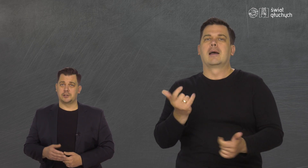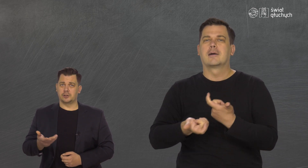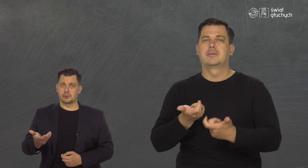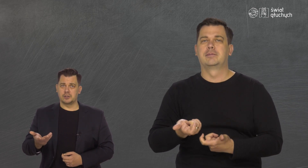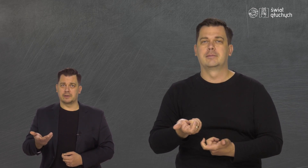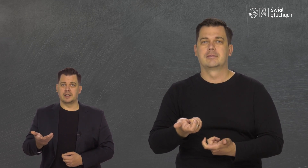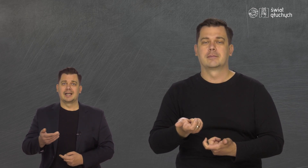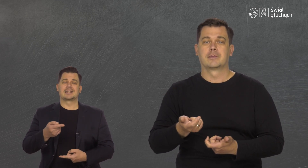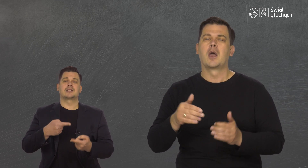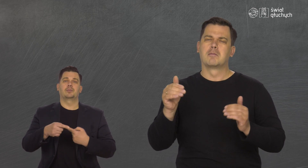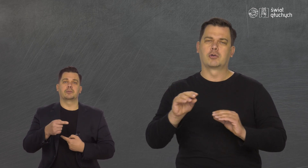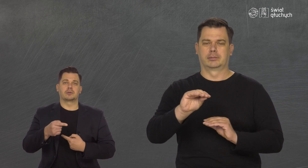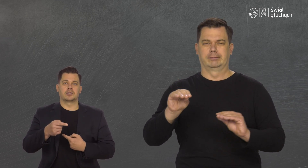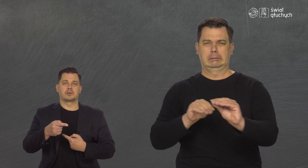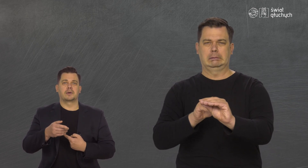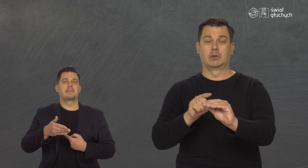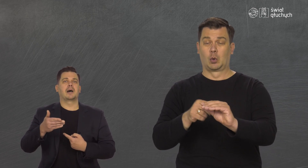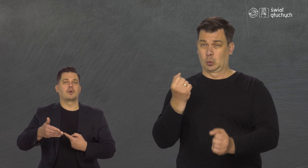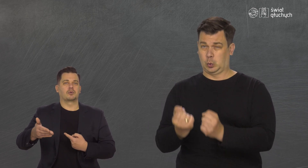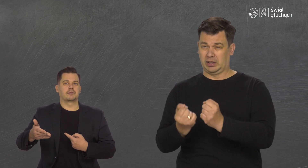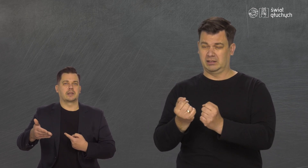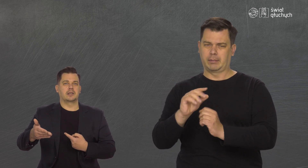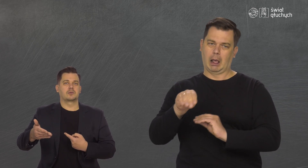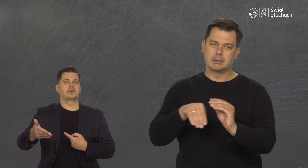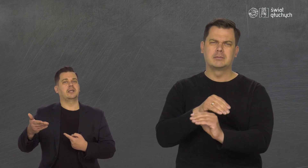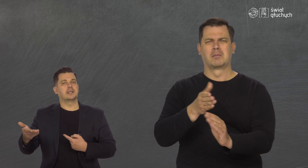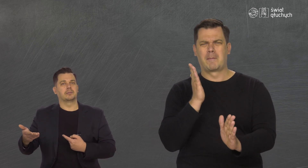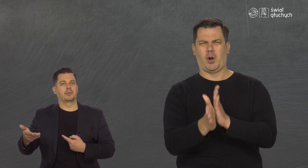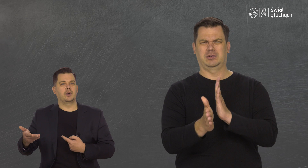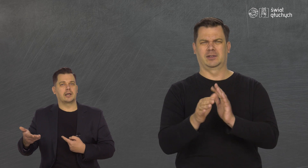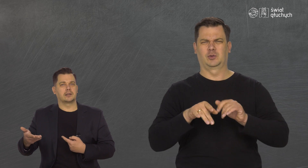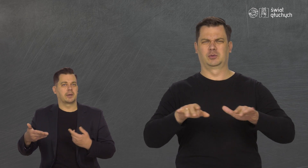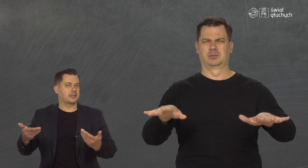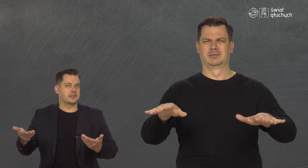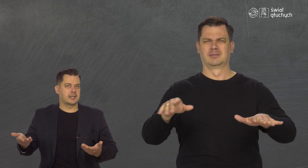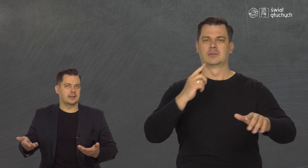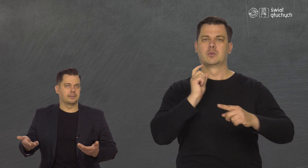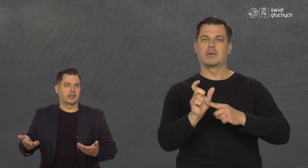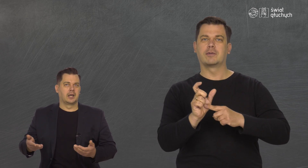Jeżeli to możliwe, to zastąpmy trudne, mało używane słowo innym, popularniejszym, bardziej znanym.